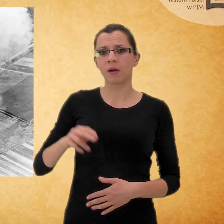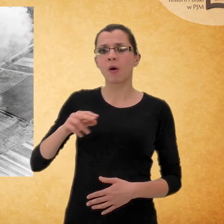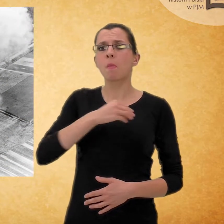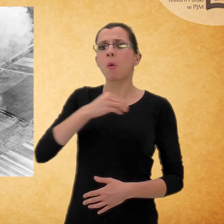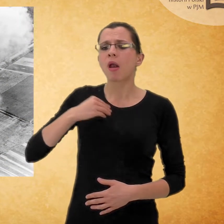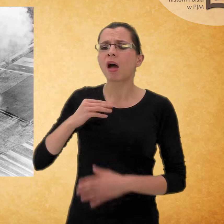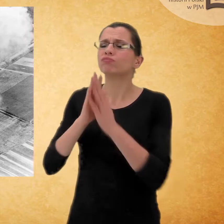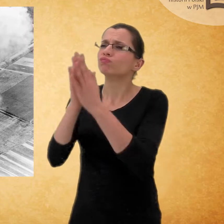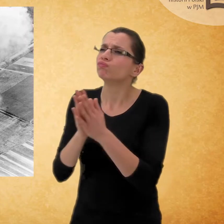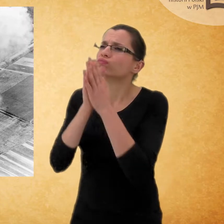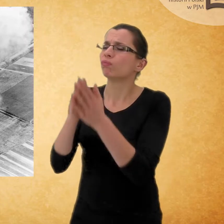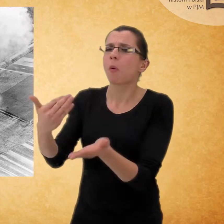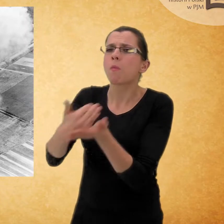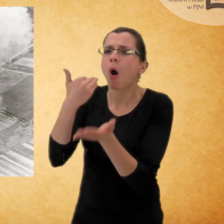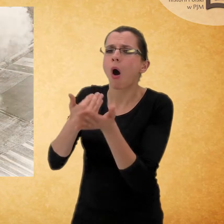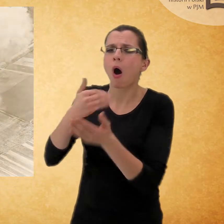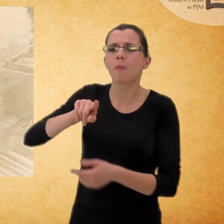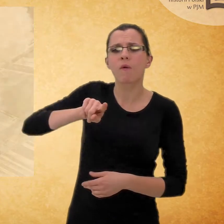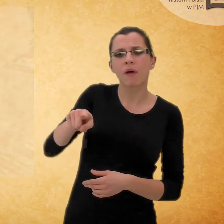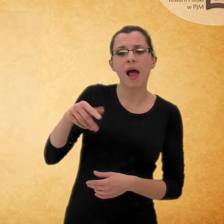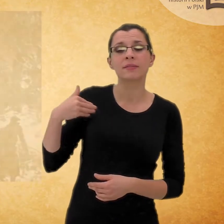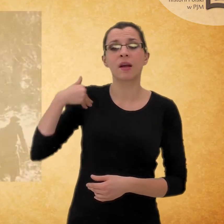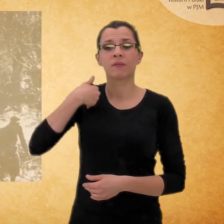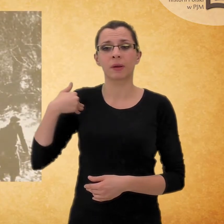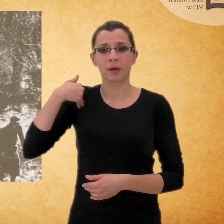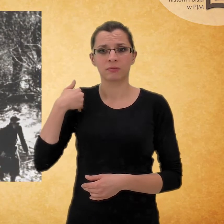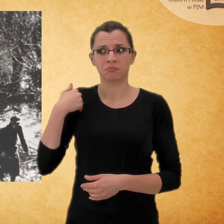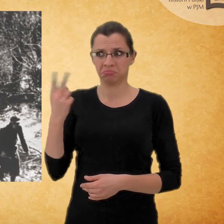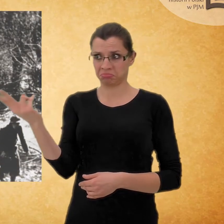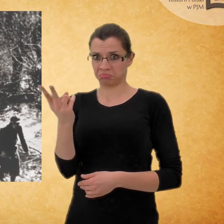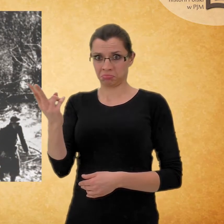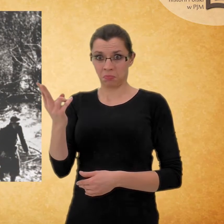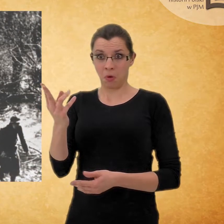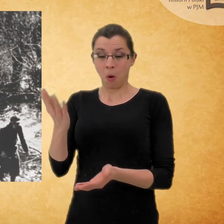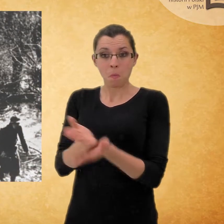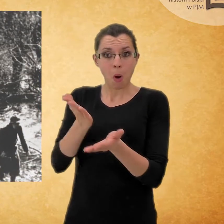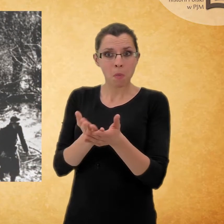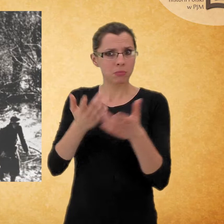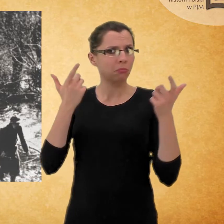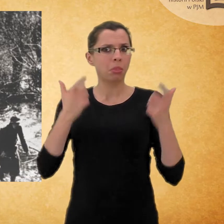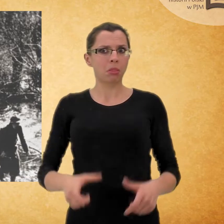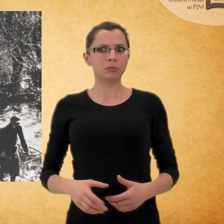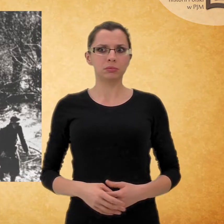Polacy liczyli na pomoc sojuszników, ale Francja i Wielka Brytania nie pomogły.